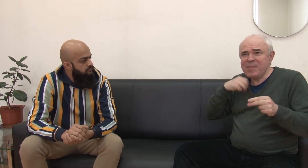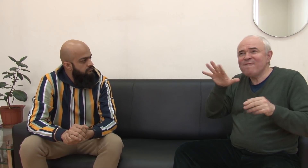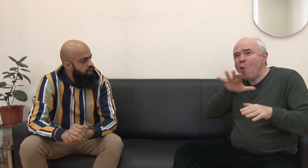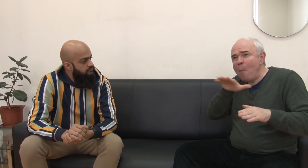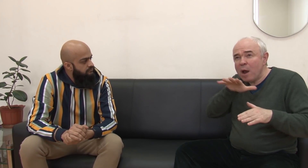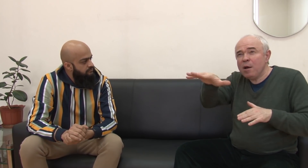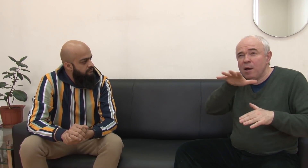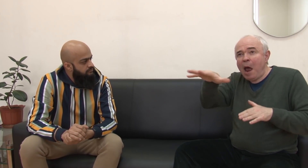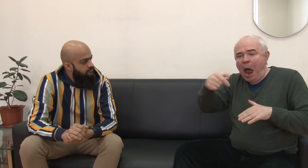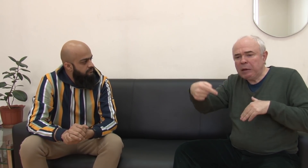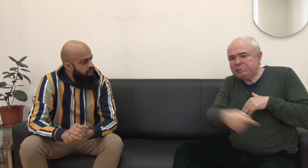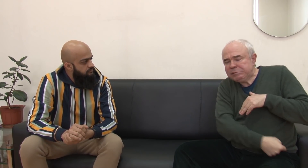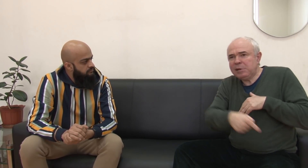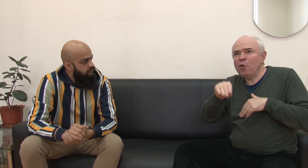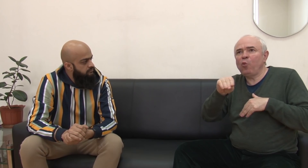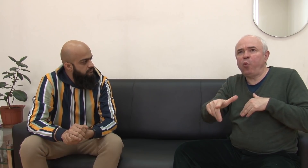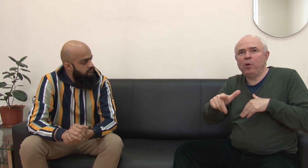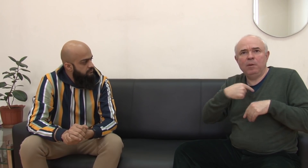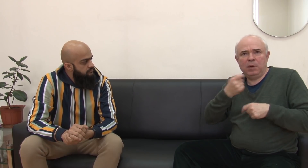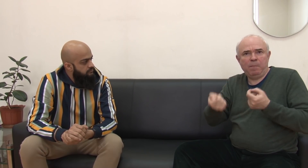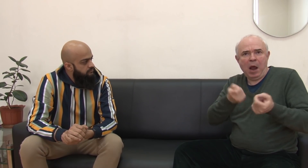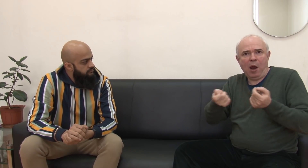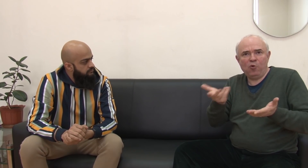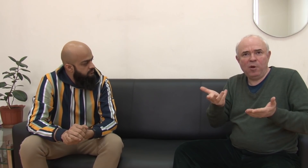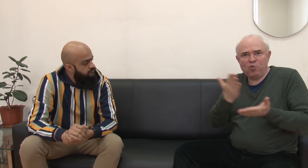Мы постоянно сотрудничаем с Европой, а про юг мало вспоминаем.